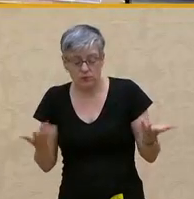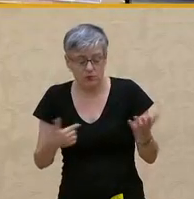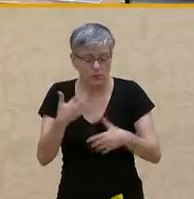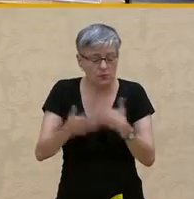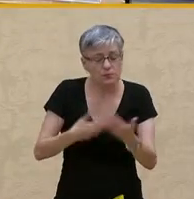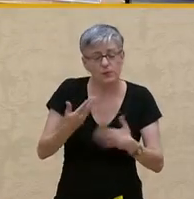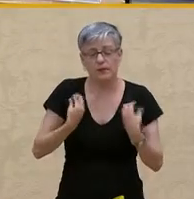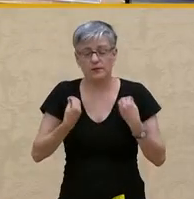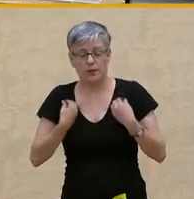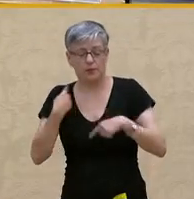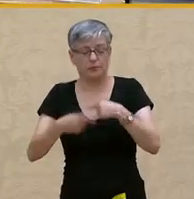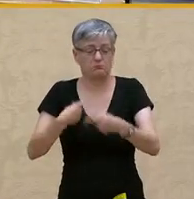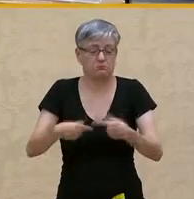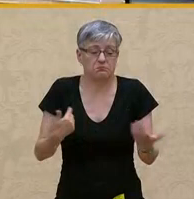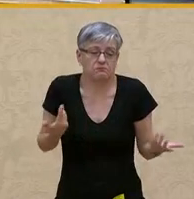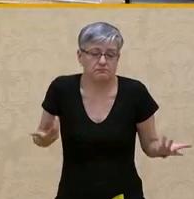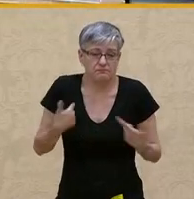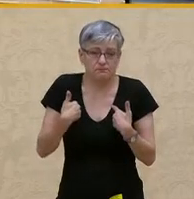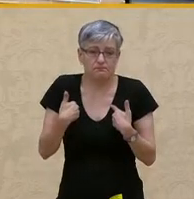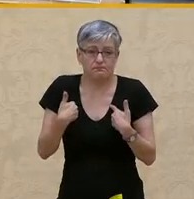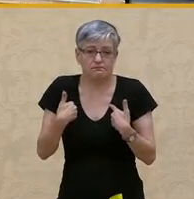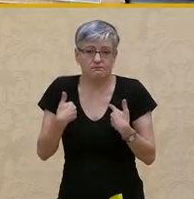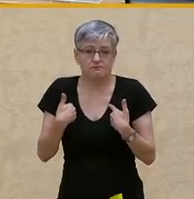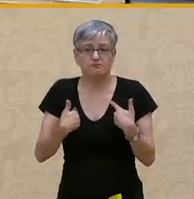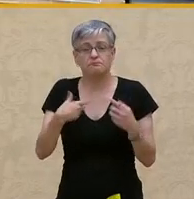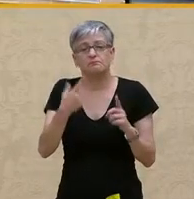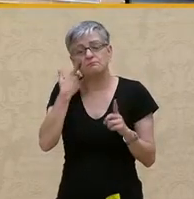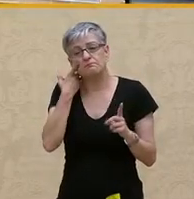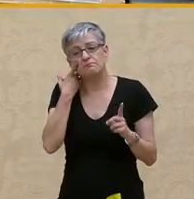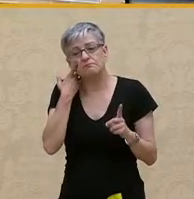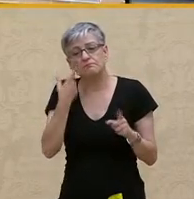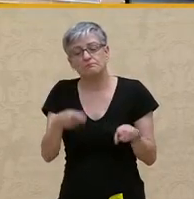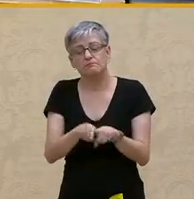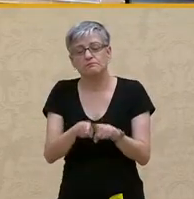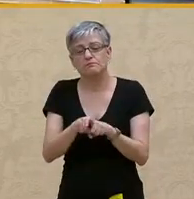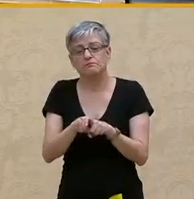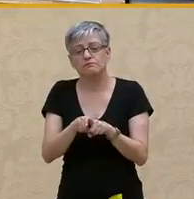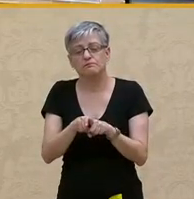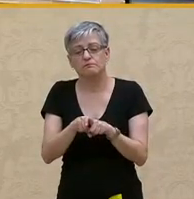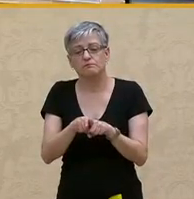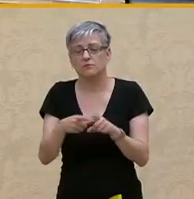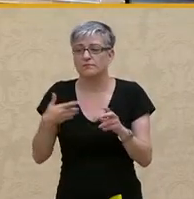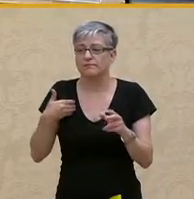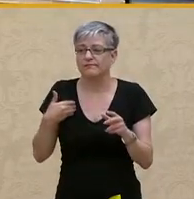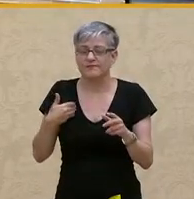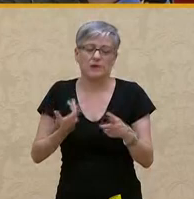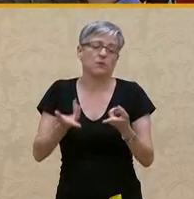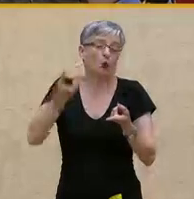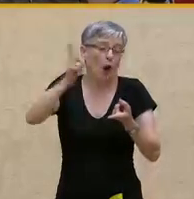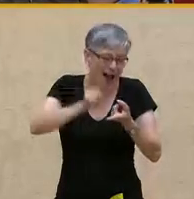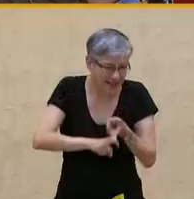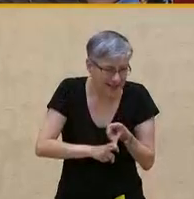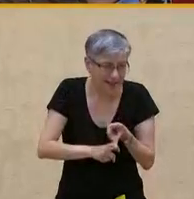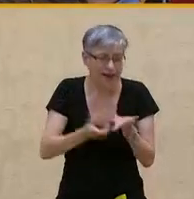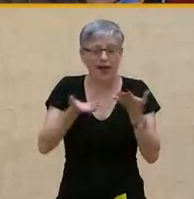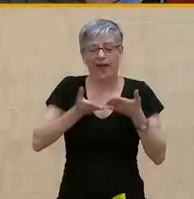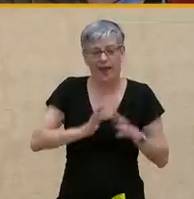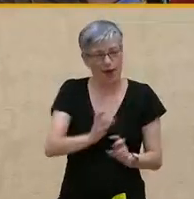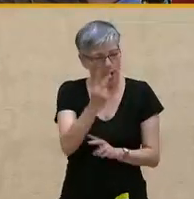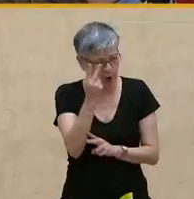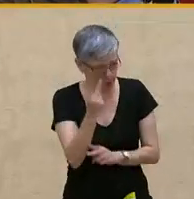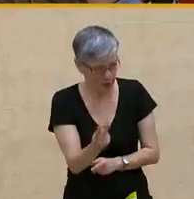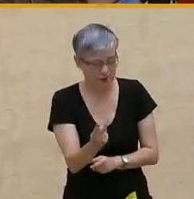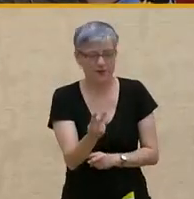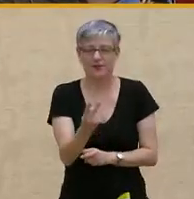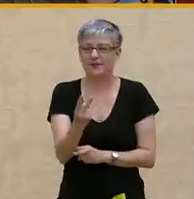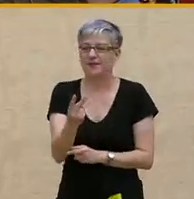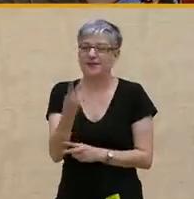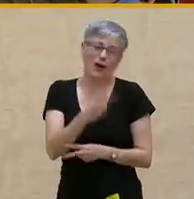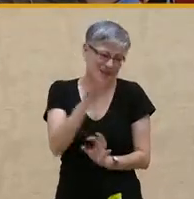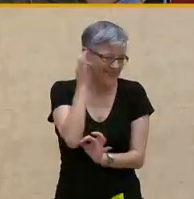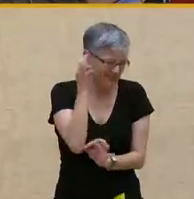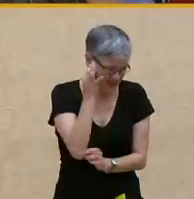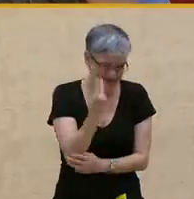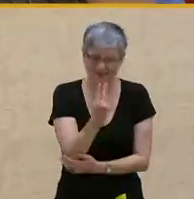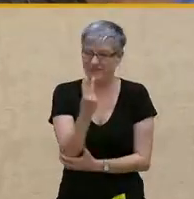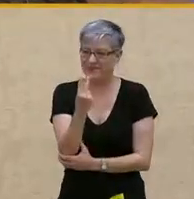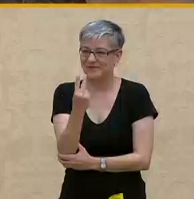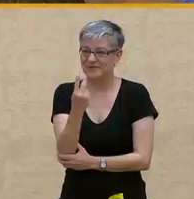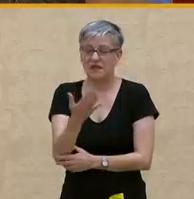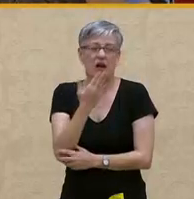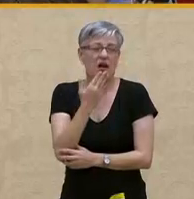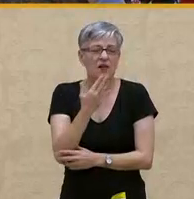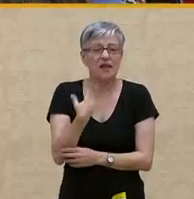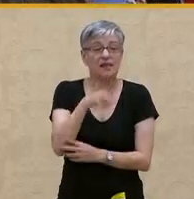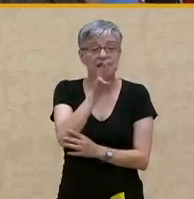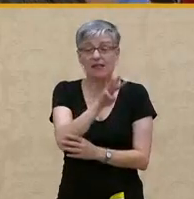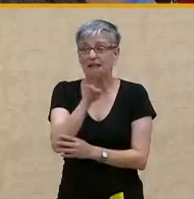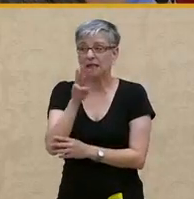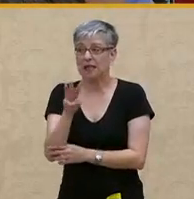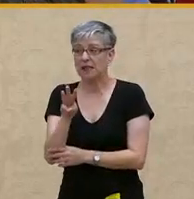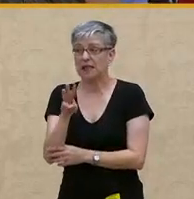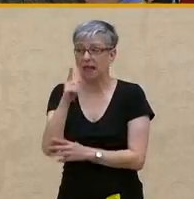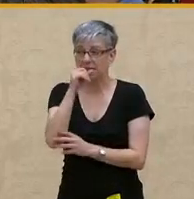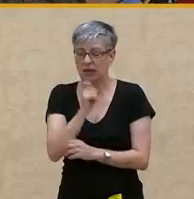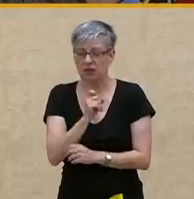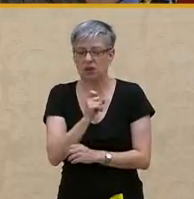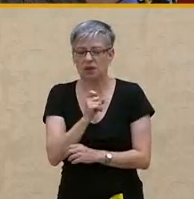continuábamos con nuestra vida. Me casé, tuve dos hijas, y, con 33 años, aproximadamente, ya